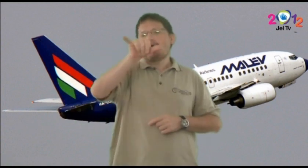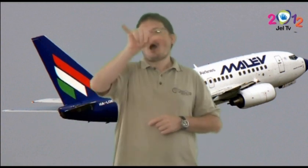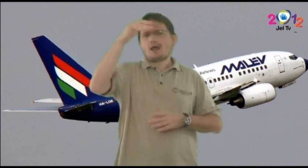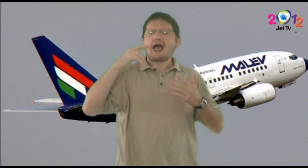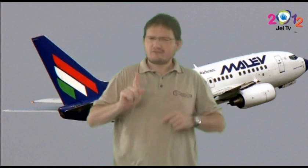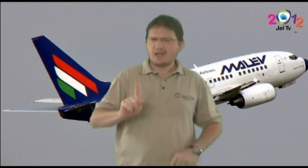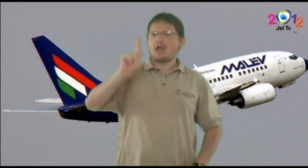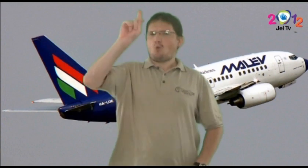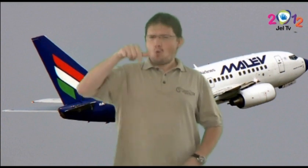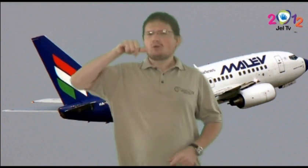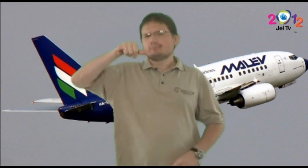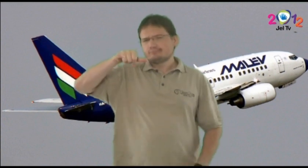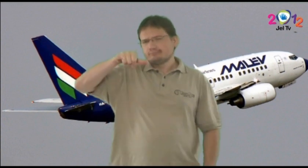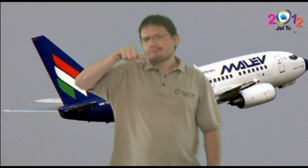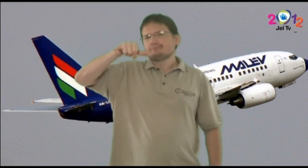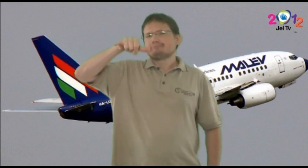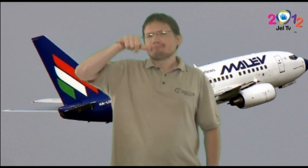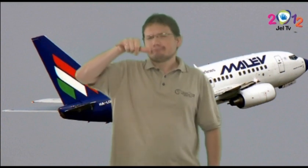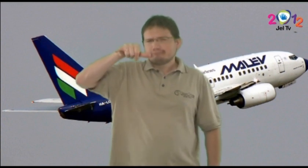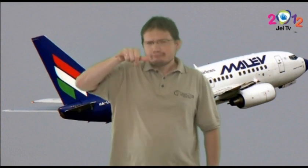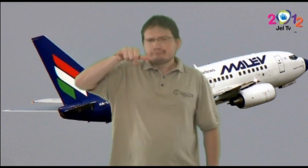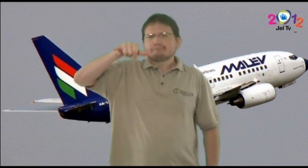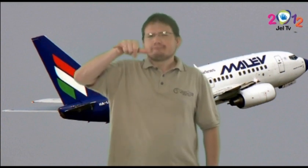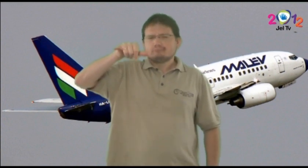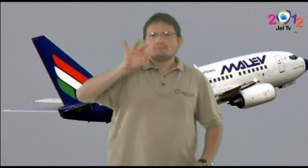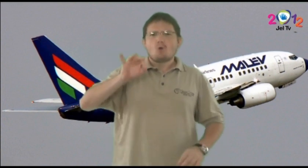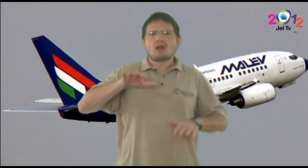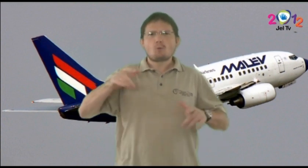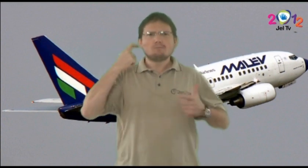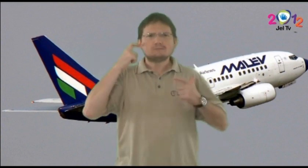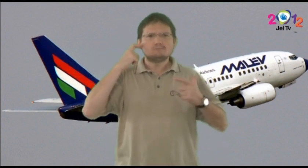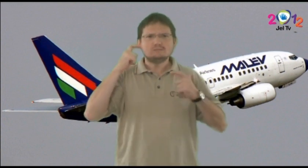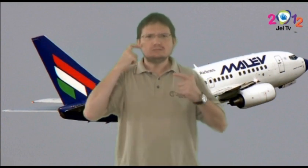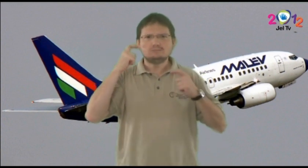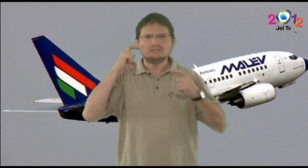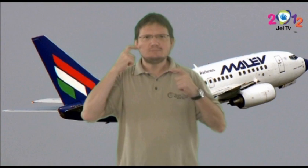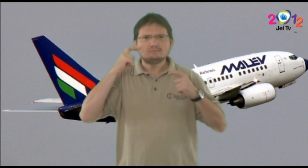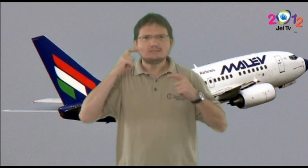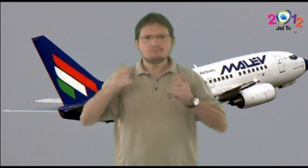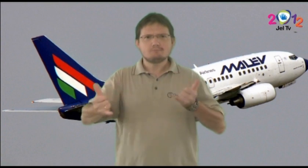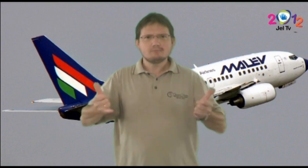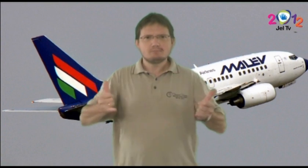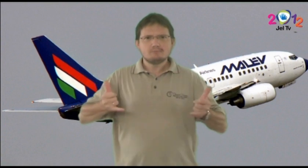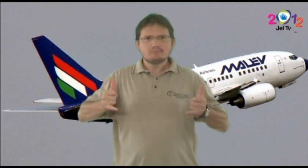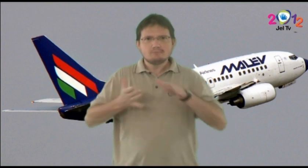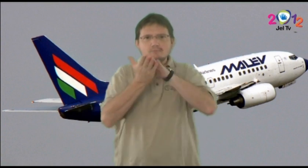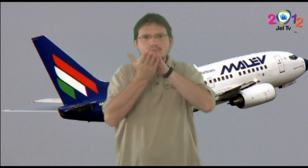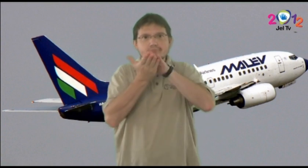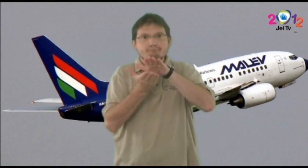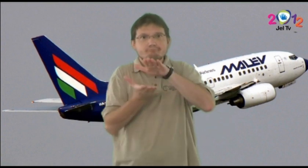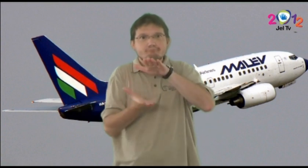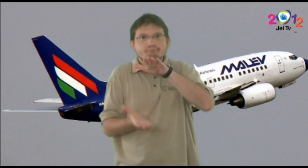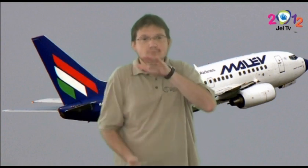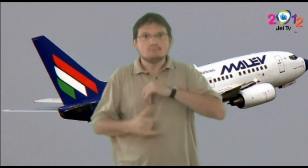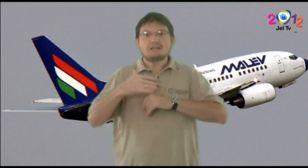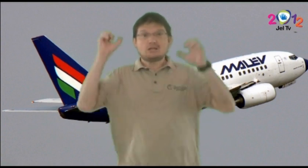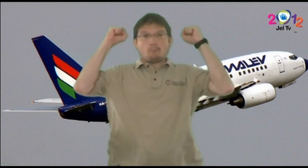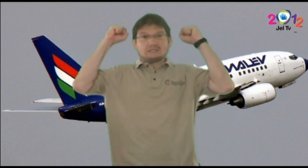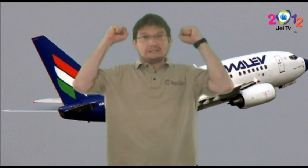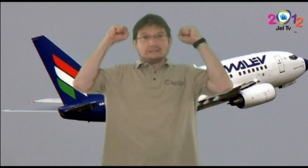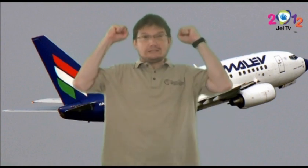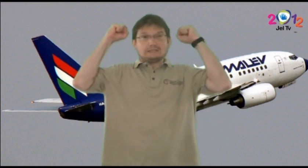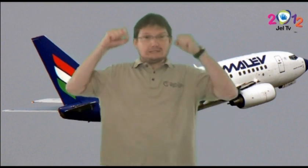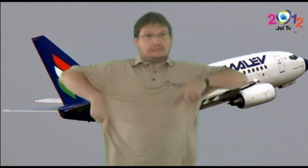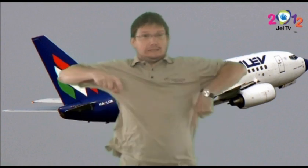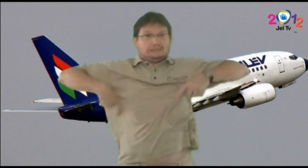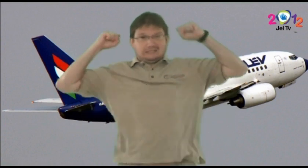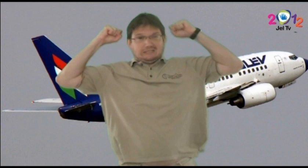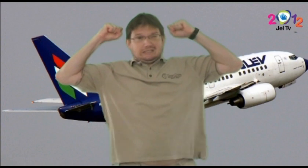A repülõ nyugodtan repül, egyszercsak különös zaj keletkezik, a repülõ padlózata leválik. Mindenki kapaszkodik, lábukkal, lógva kapálóznak.